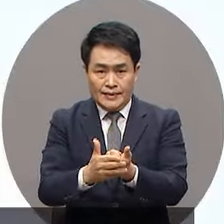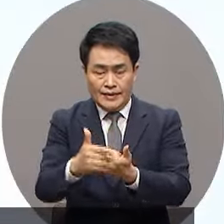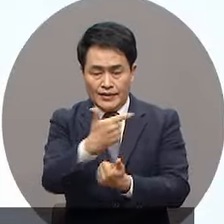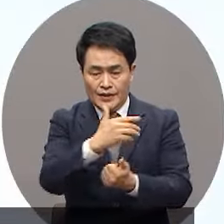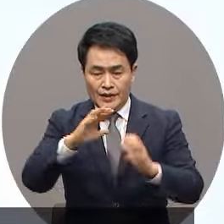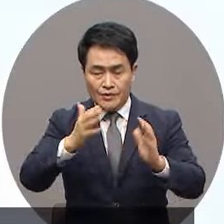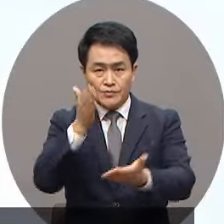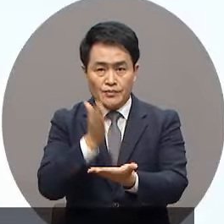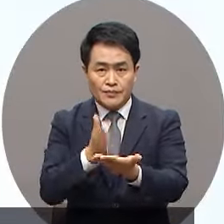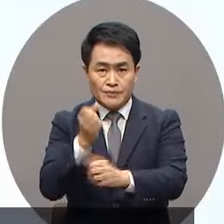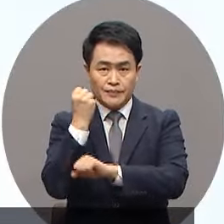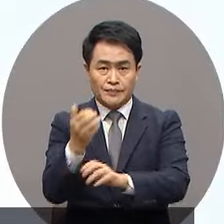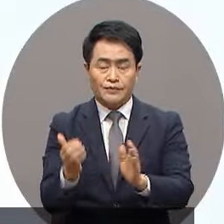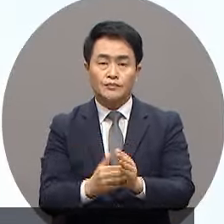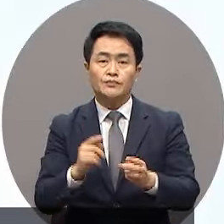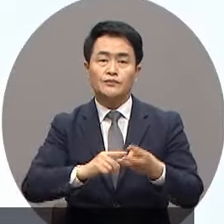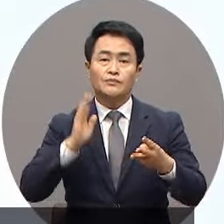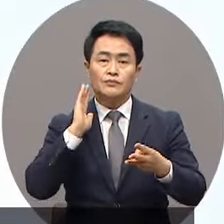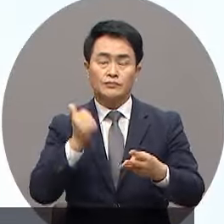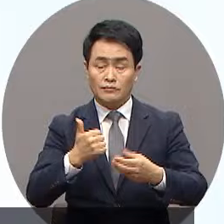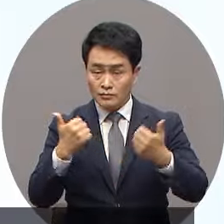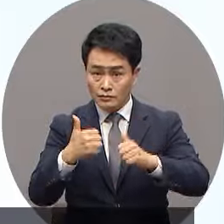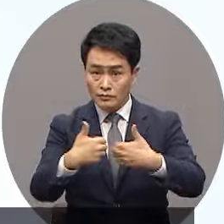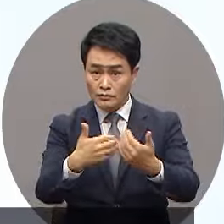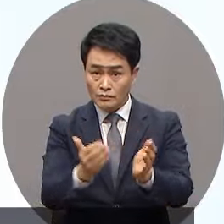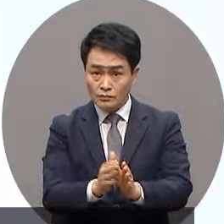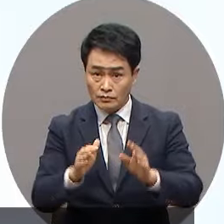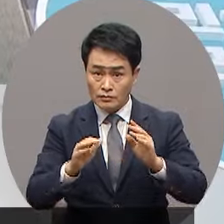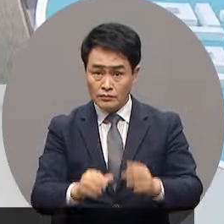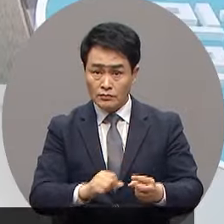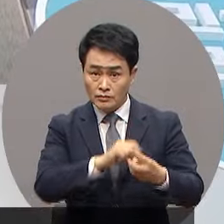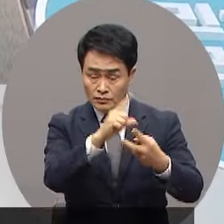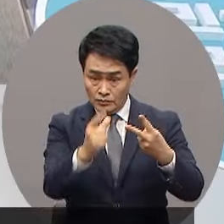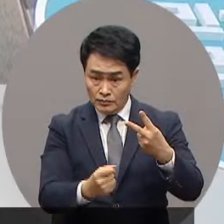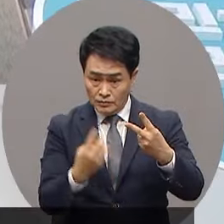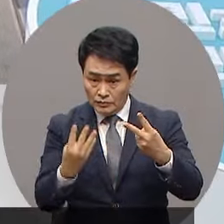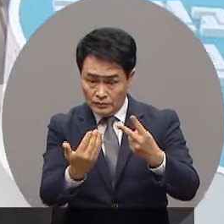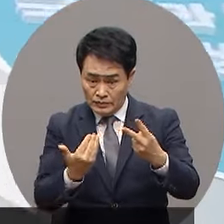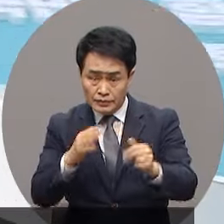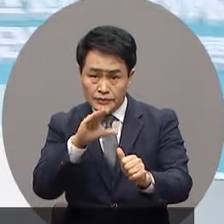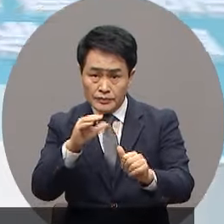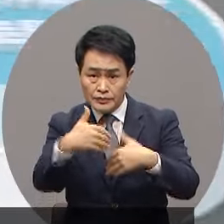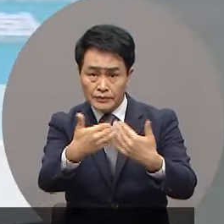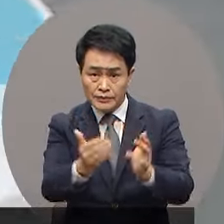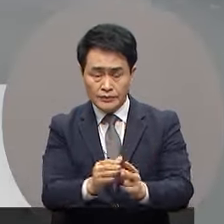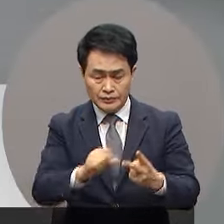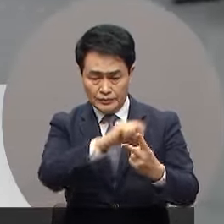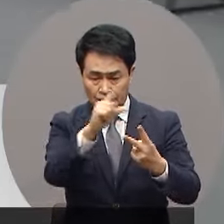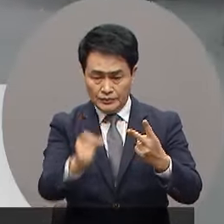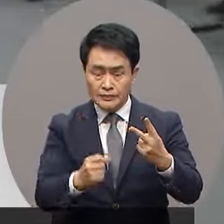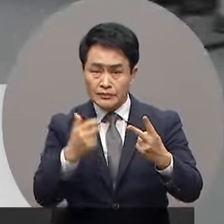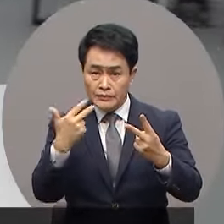메시지를 발표할 것으로 알려졌습니다. 윤 대통령의 대담은 오는 4일 녹화해 설 연휴 이틀 전인 7일에 방송하는 방안이